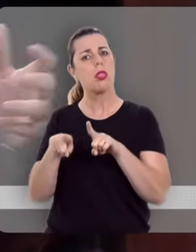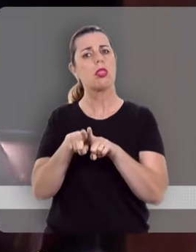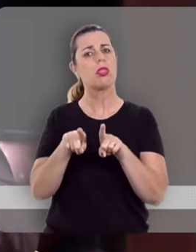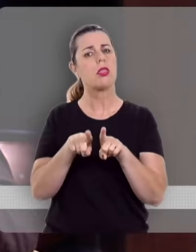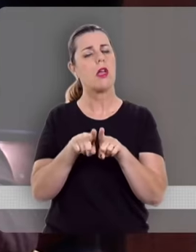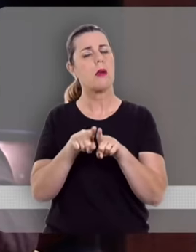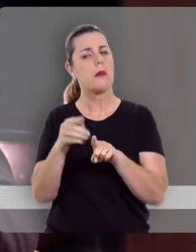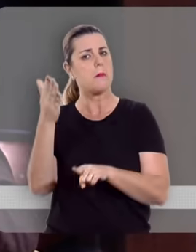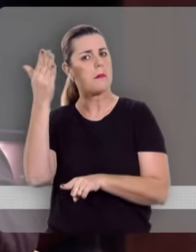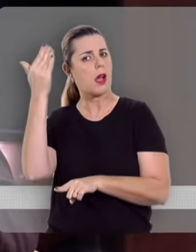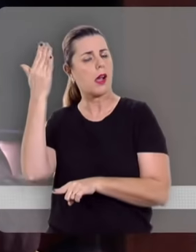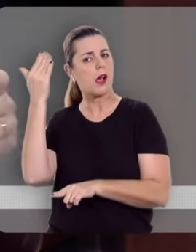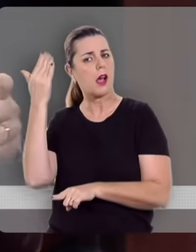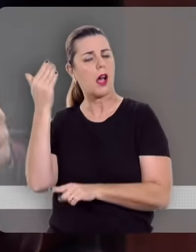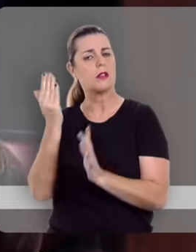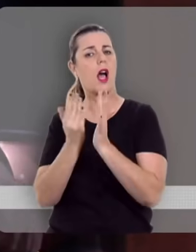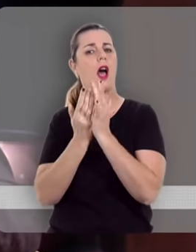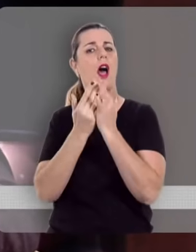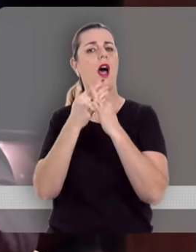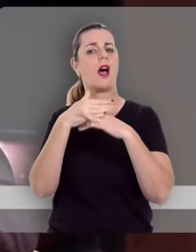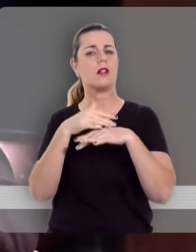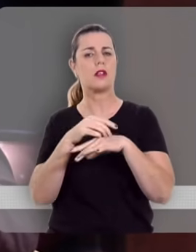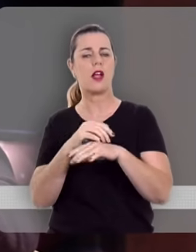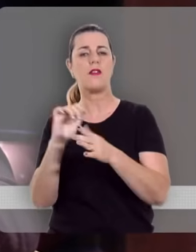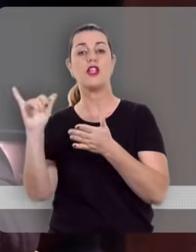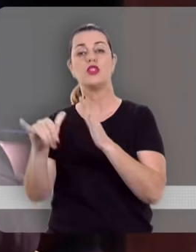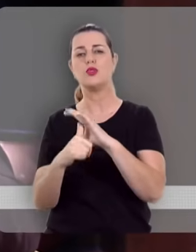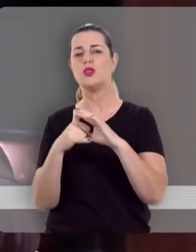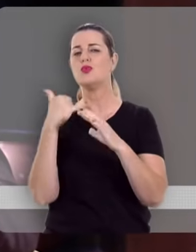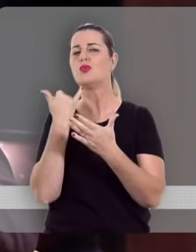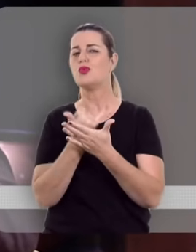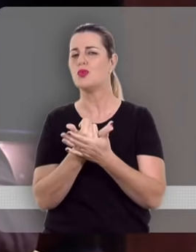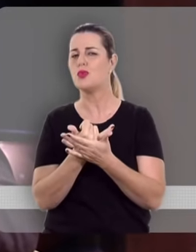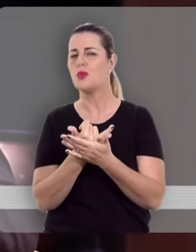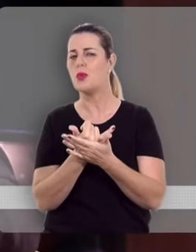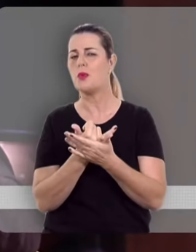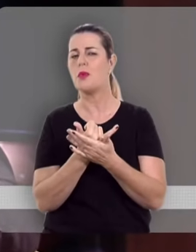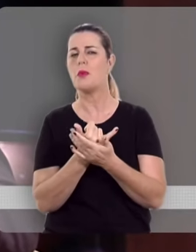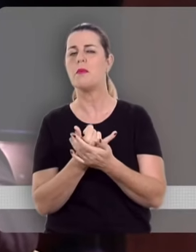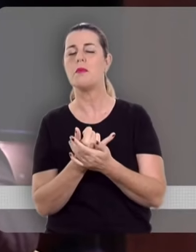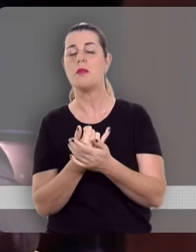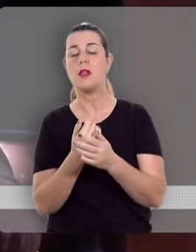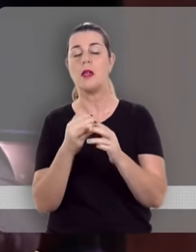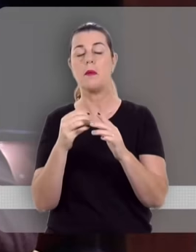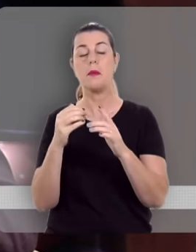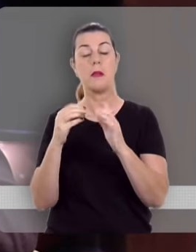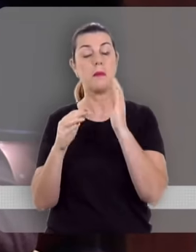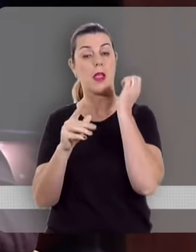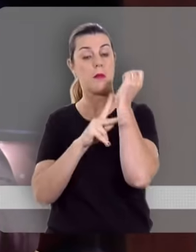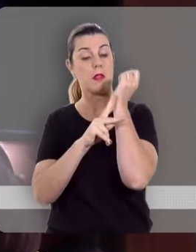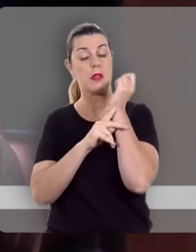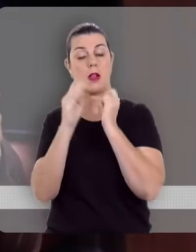e outros programas passados o meio do nosso que o YouTube o canal da Igreja Presbiteriana do Brasil